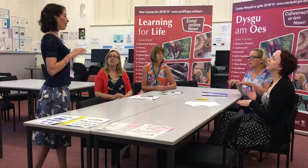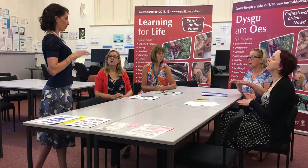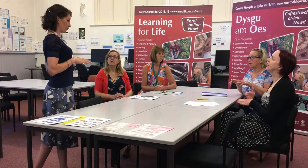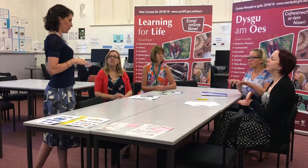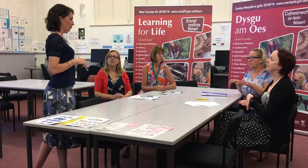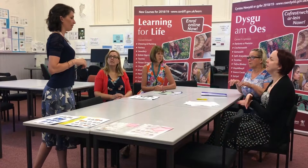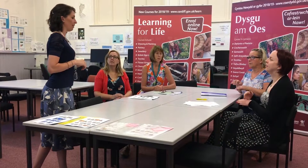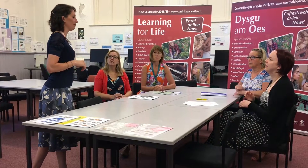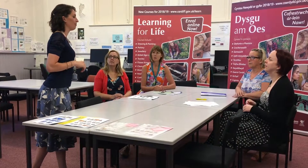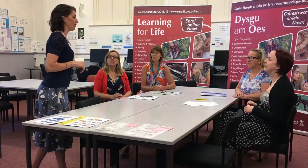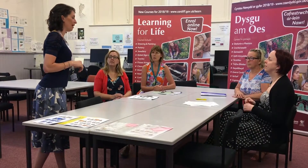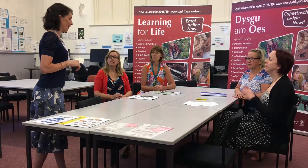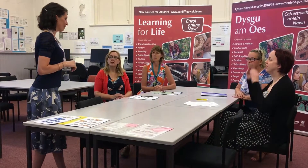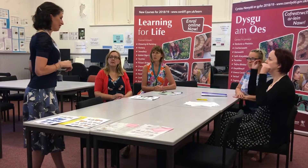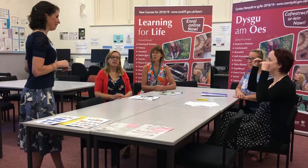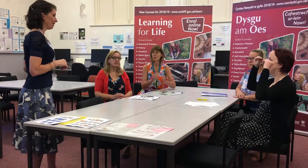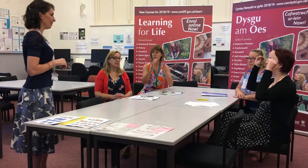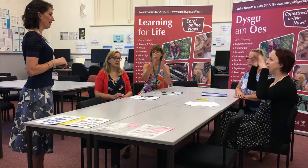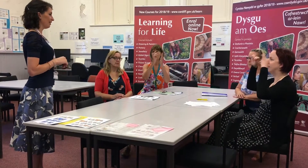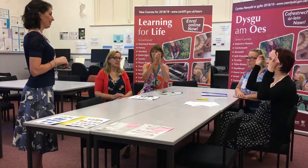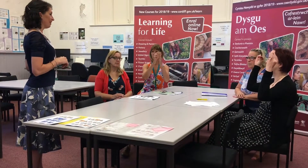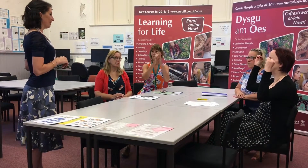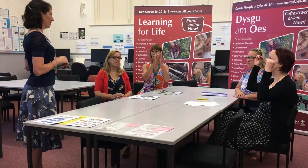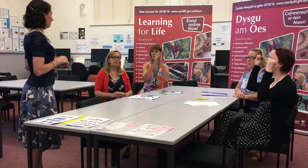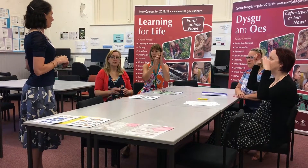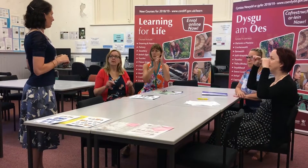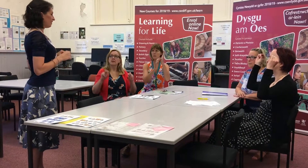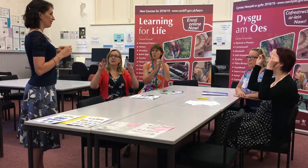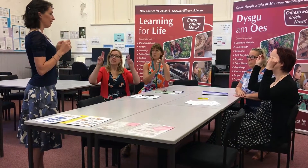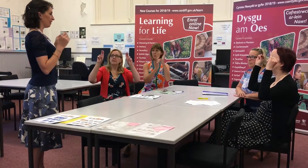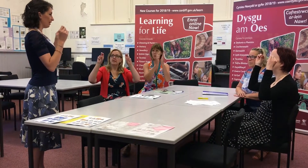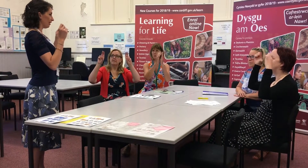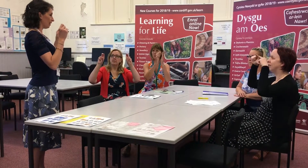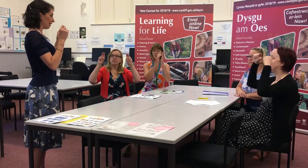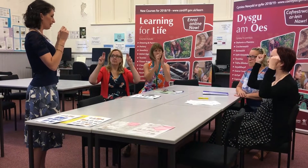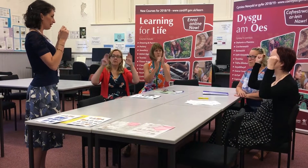The benefits of the course is that at the end of the course you will have a level 2 qualification in BSL Buddion y cwrs yw ar ei ddiwedd fydd gennych gymhwyster lefel 2 mewn IAP